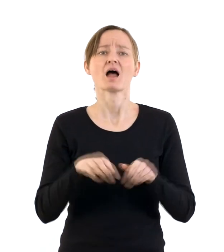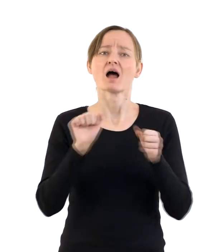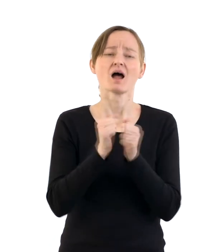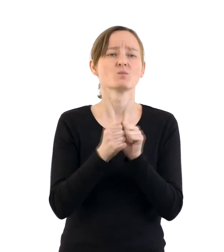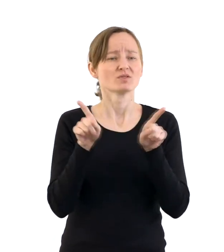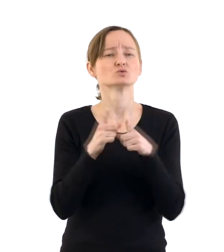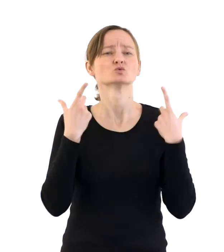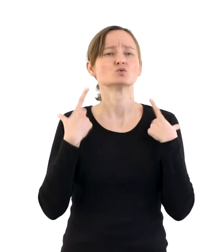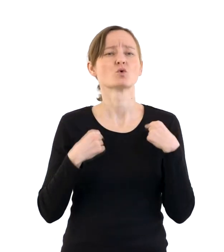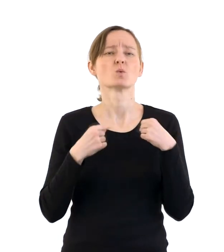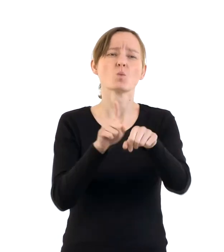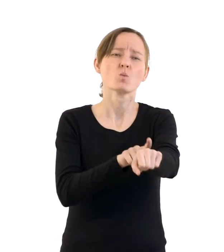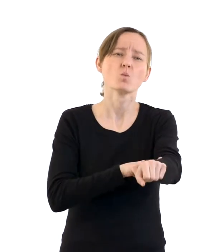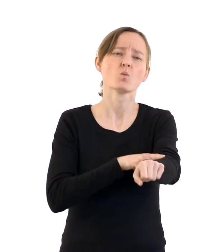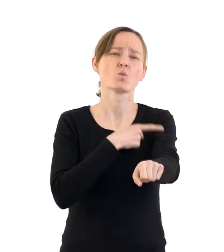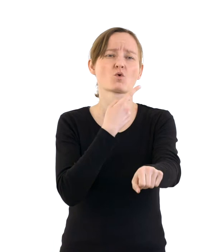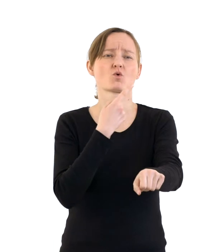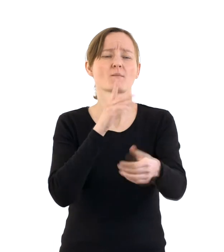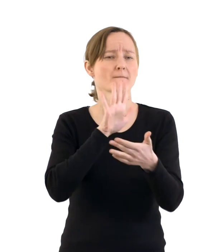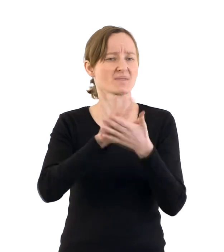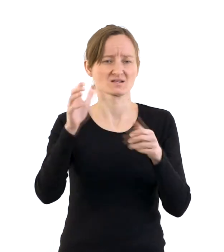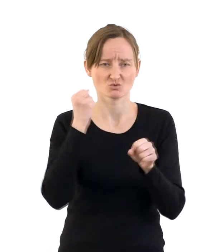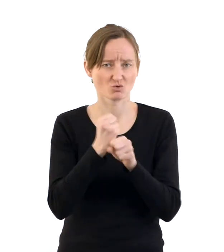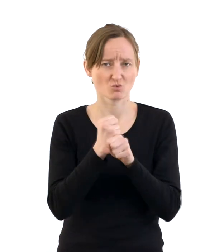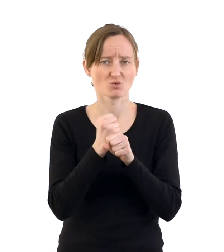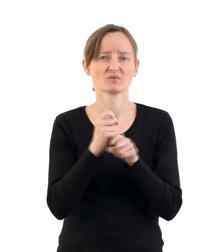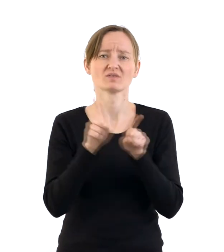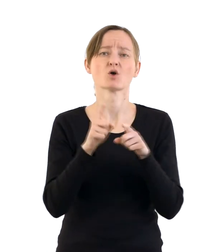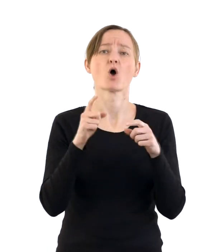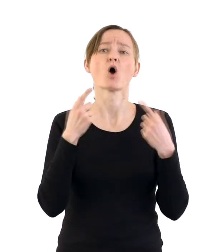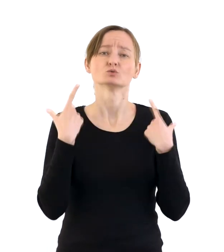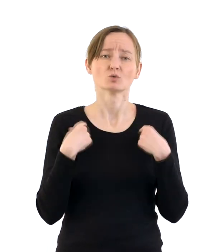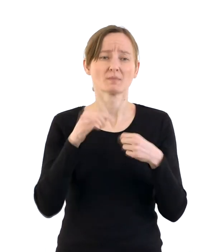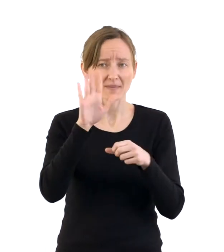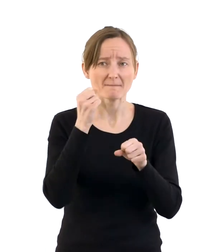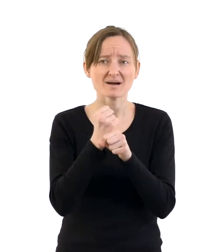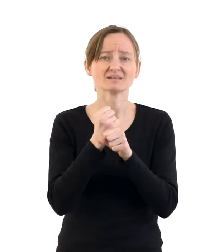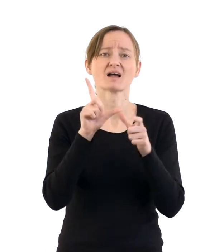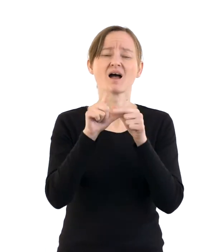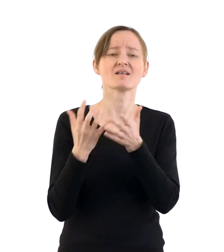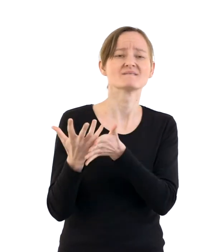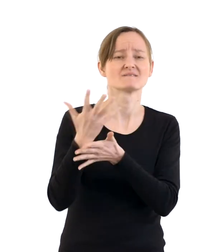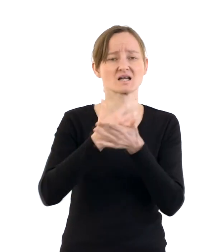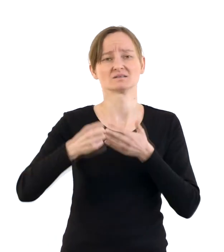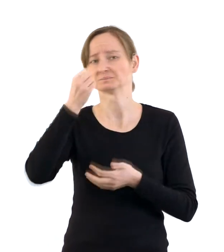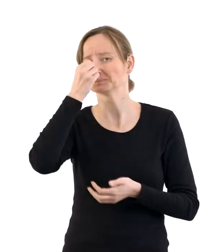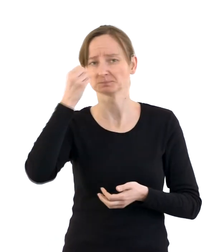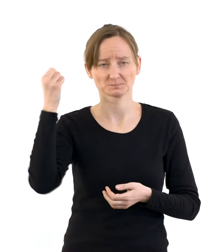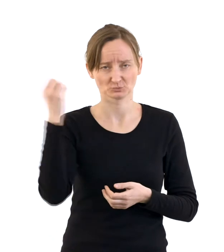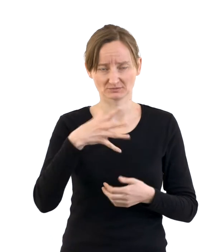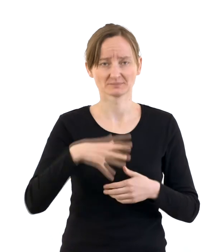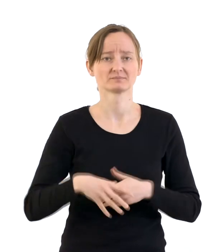Są to osoby pozostające bezrobotne przez długi okres czasu, pracujące okresowo z gorszym wynagrodzeniem.